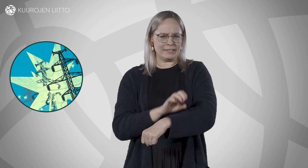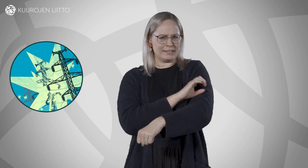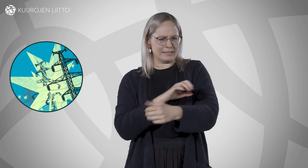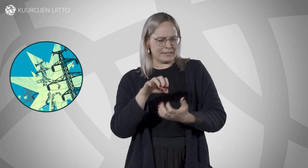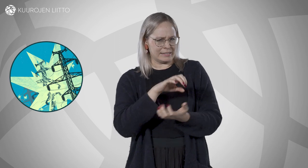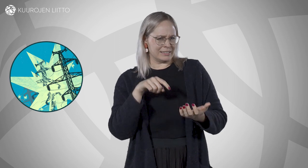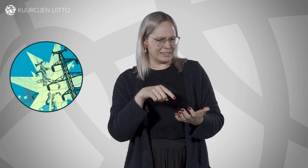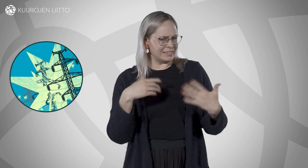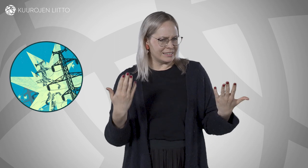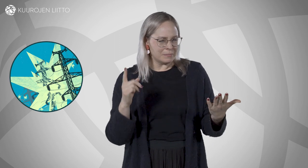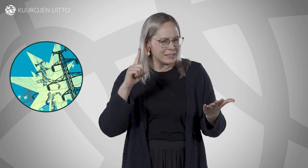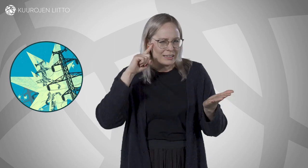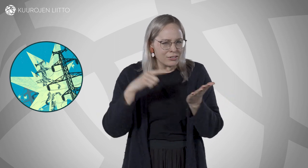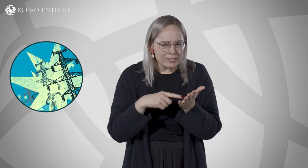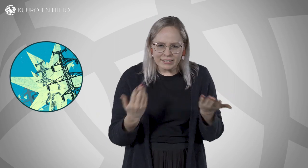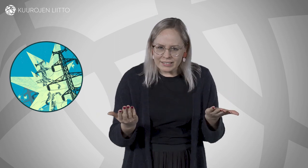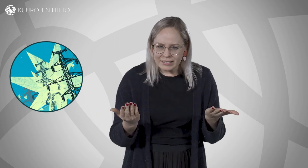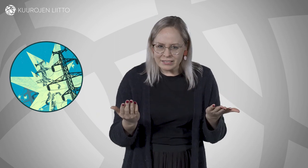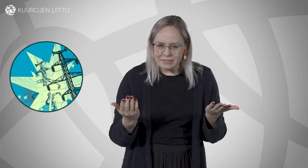Mitä tarkoitetaan energiakriisillä?